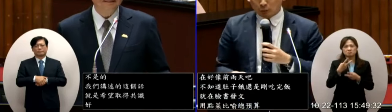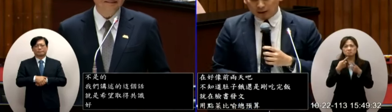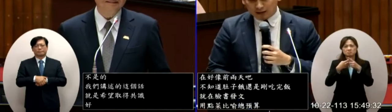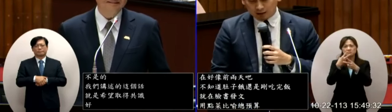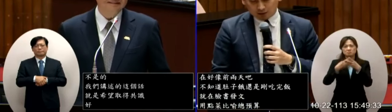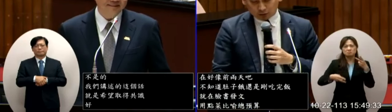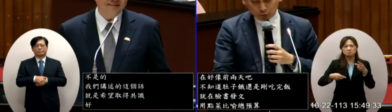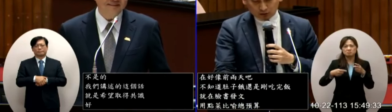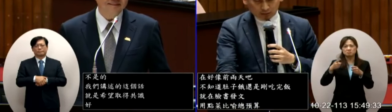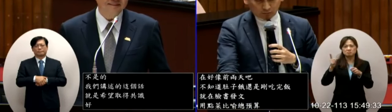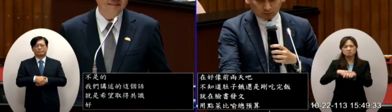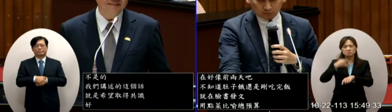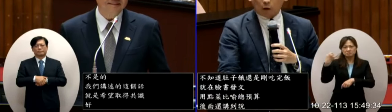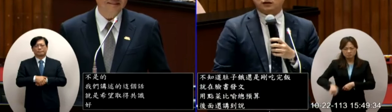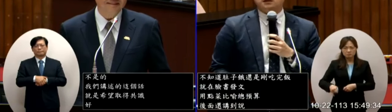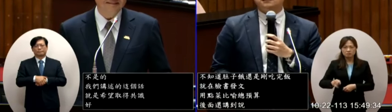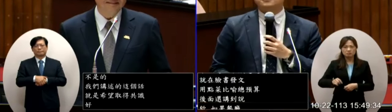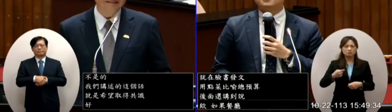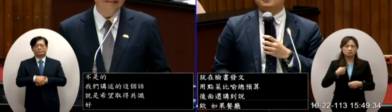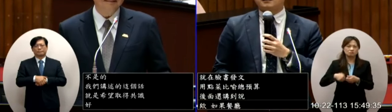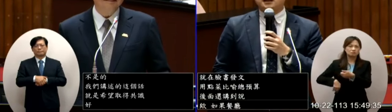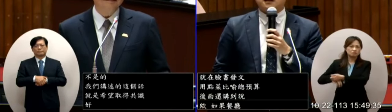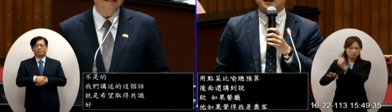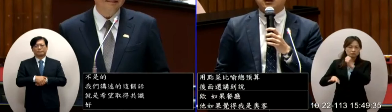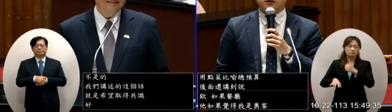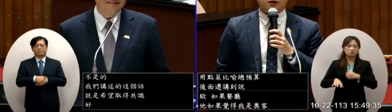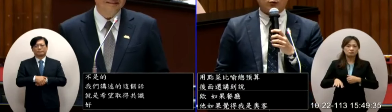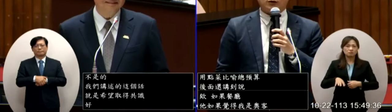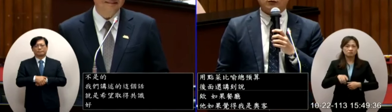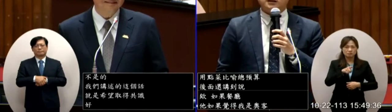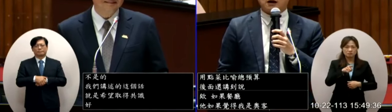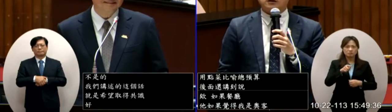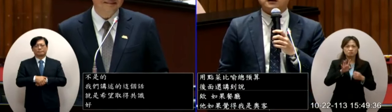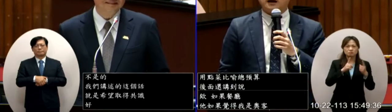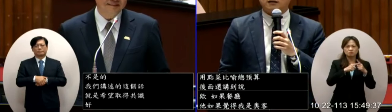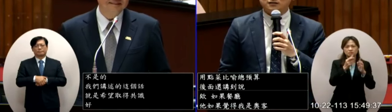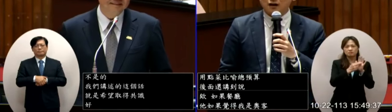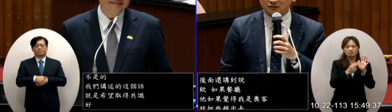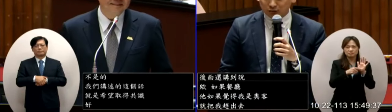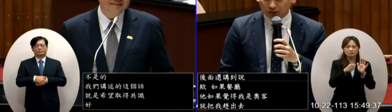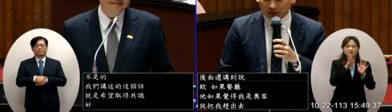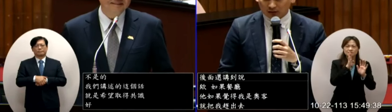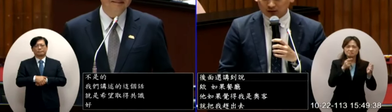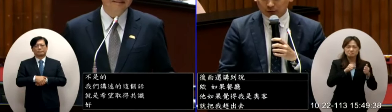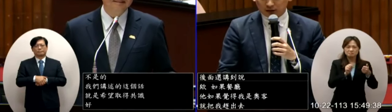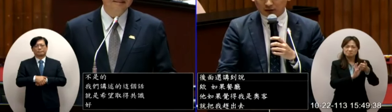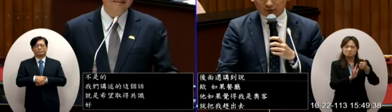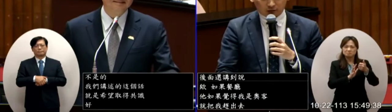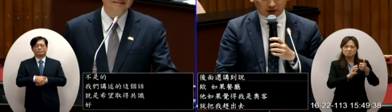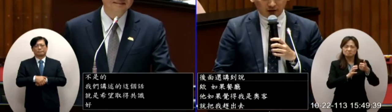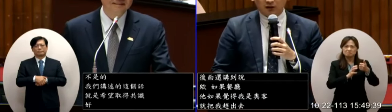就被人家解讀成倒閣 那早上的時候也有委員問你倒閣 你好像是說倒閣是不得已的方法